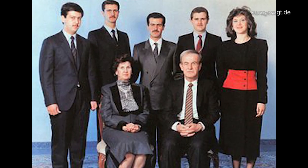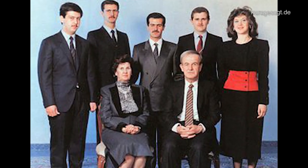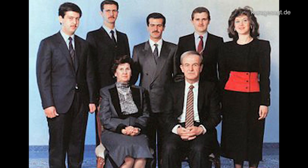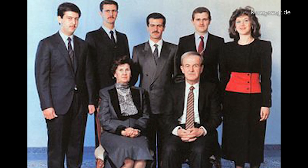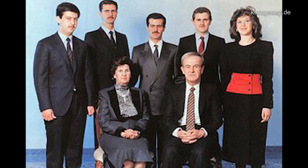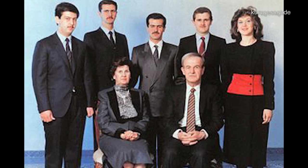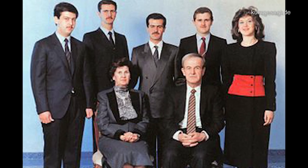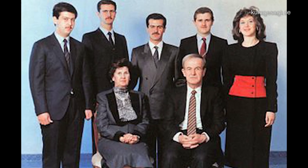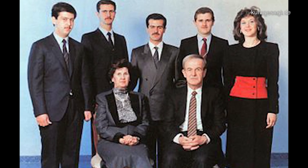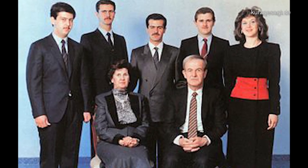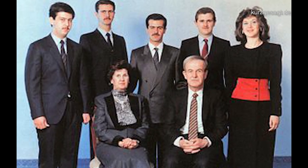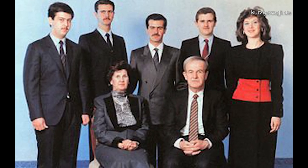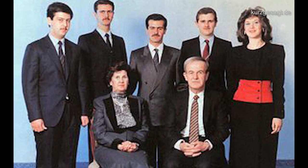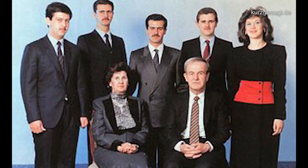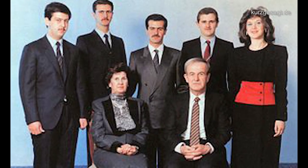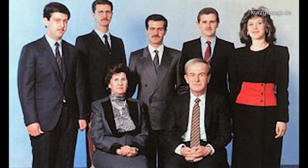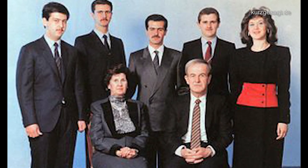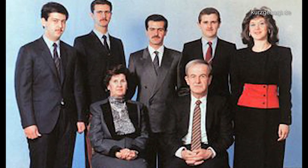(Die Familie al-Assad)